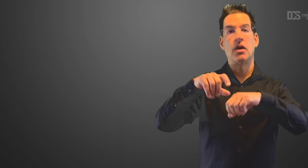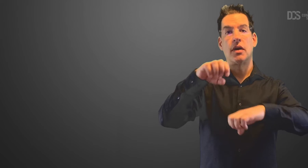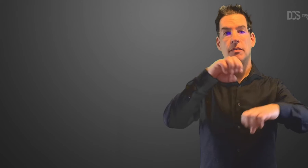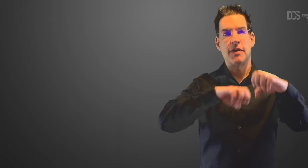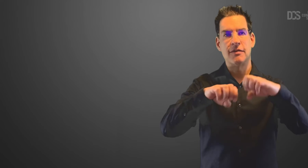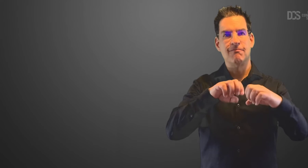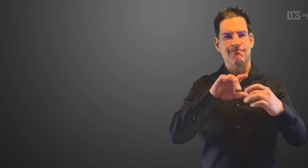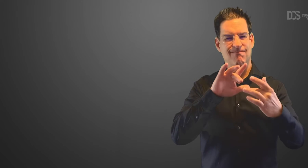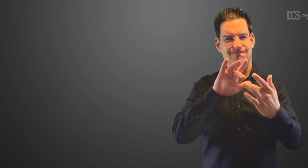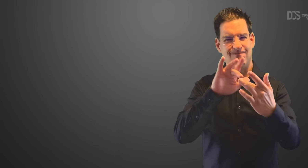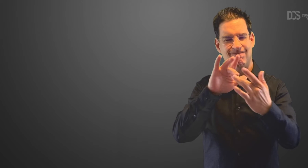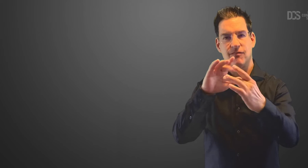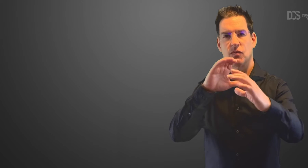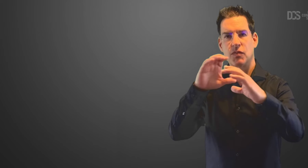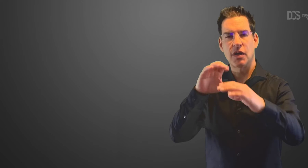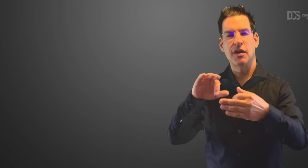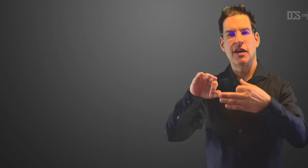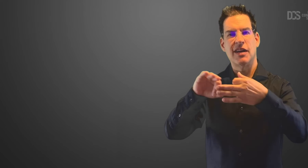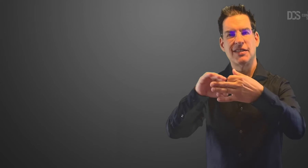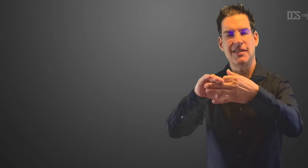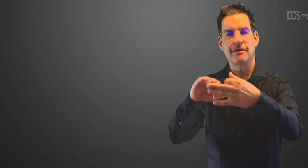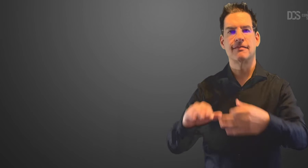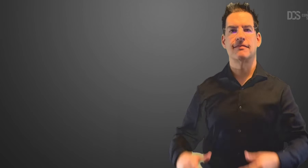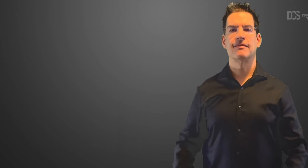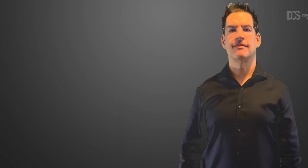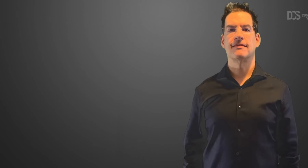por lo que se mantiene en comunicación.